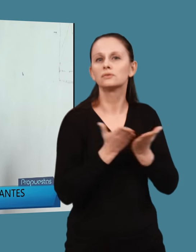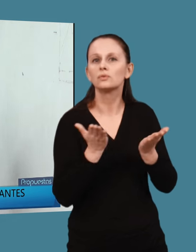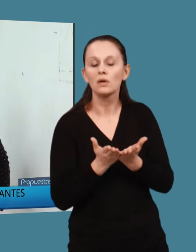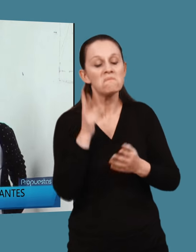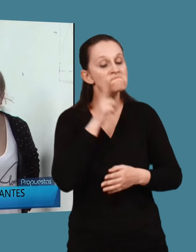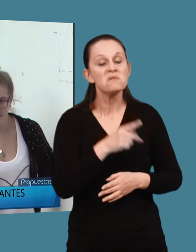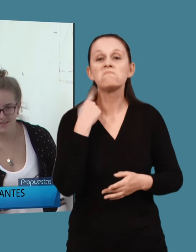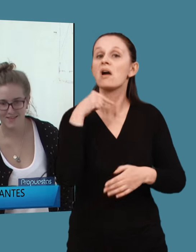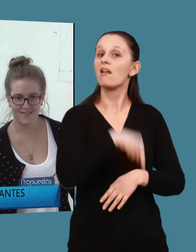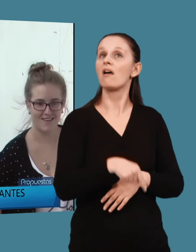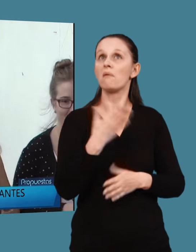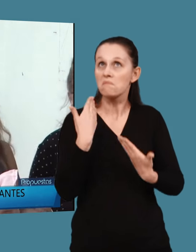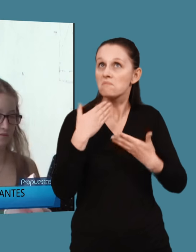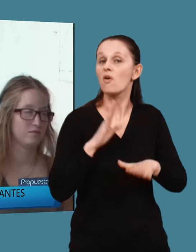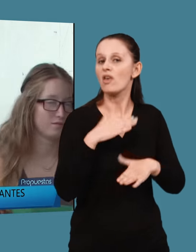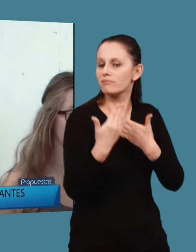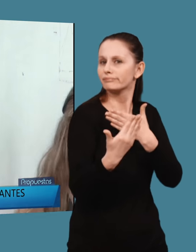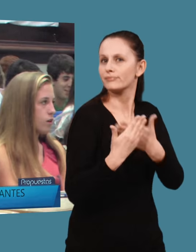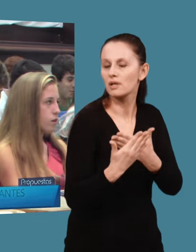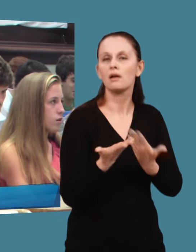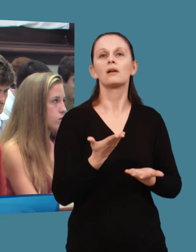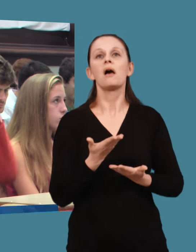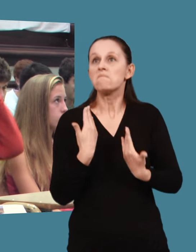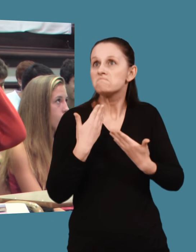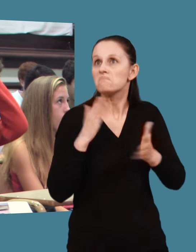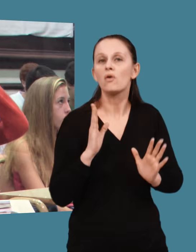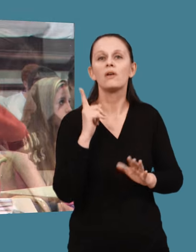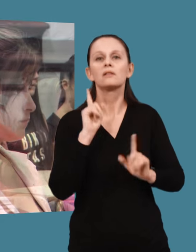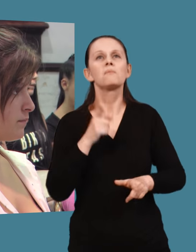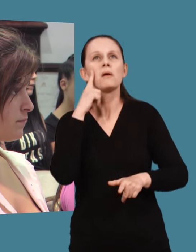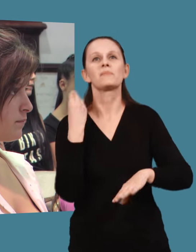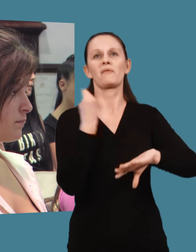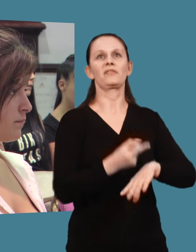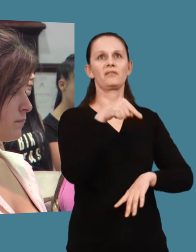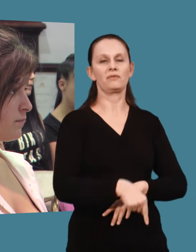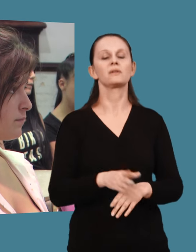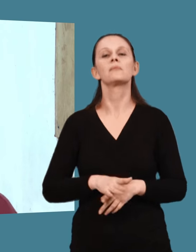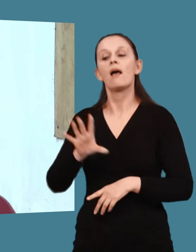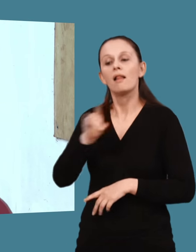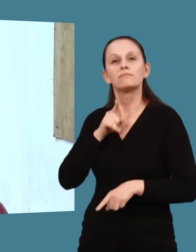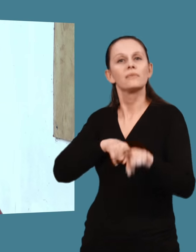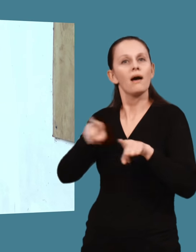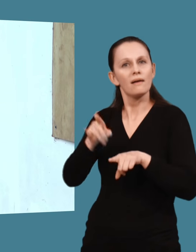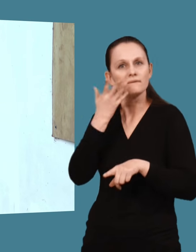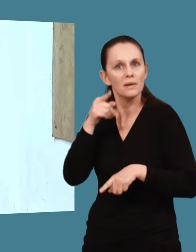y vi que Paraná era la posibilidad que me quedaba mas cerca, para poder vivir y todo. Elegí esta carrera porque me gusta,